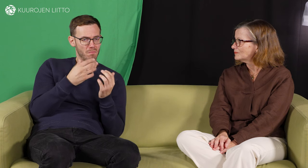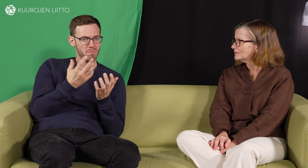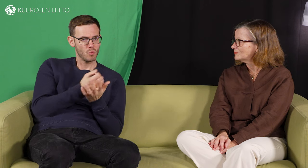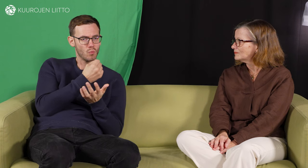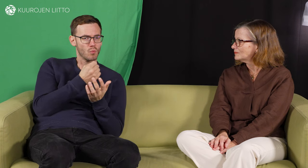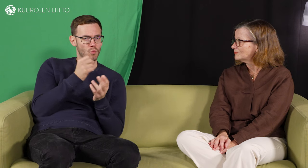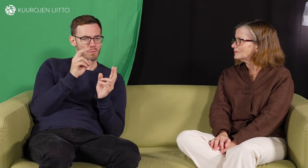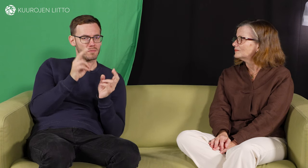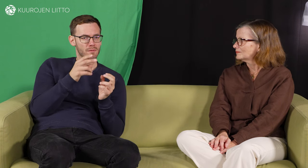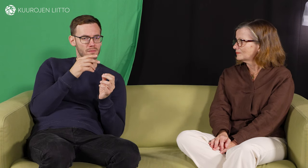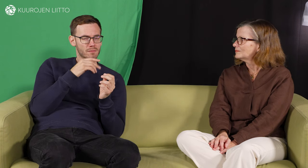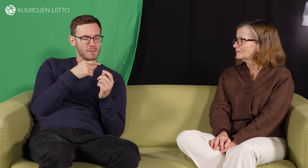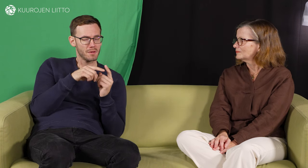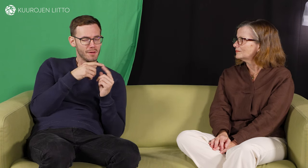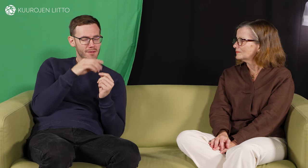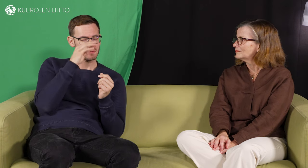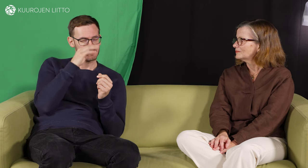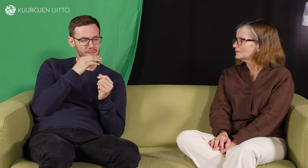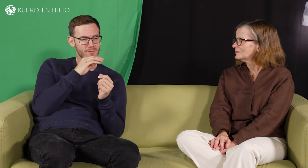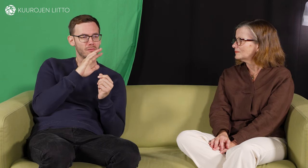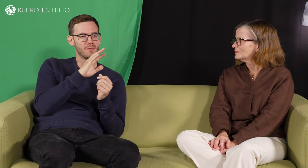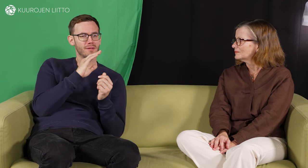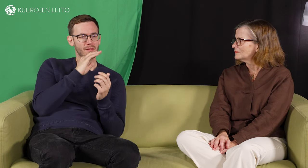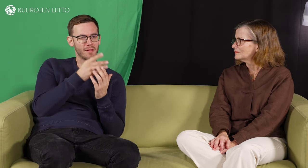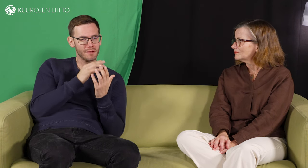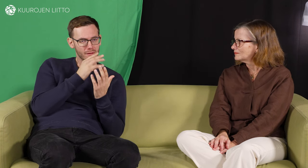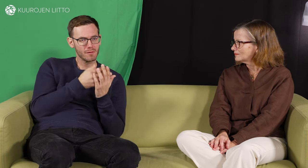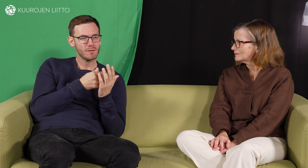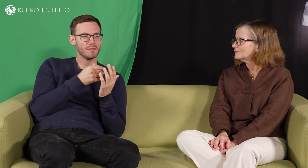ja pääsen näkemään heidän tarinansa.